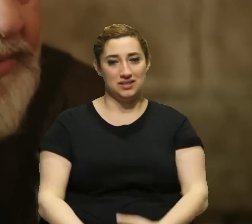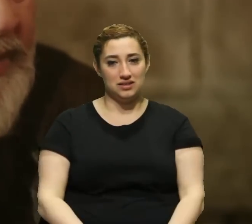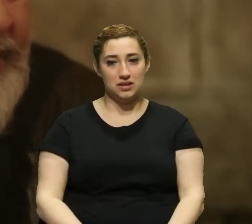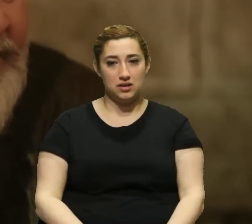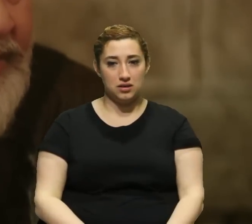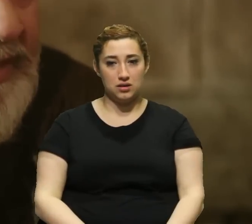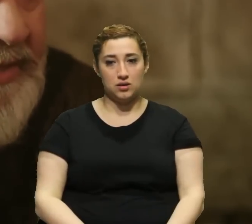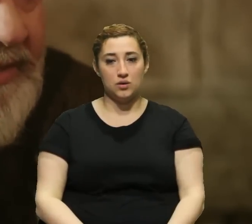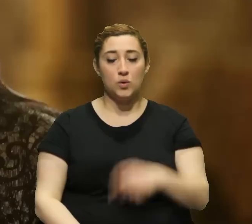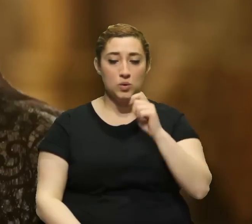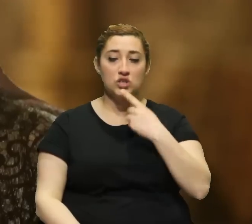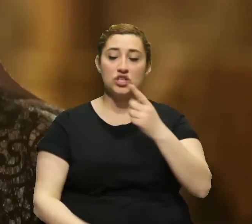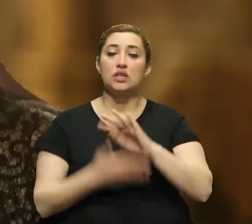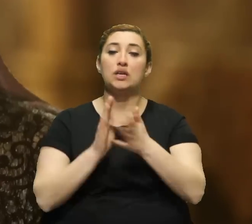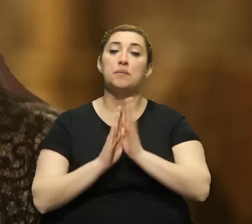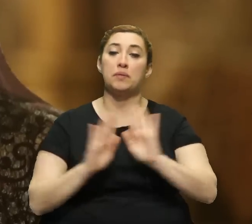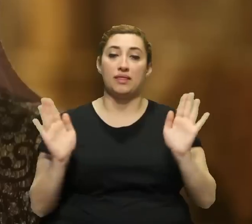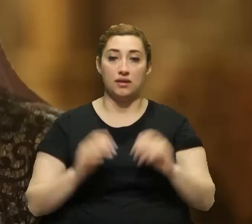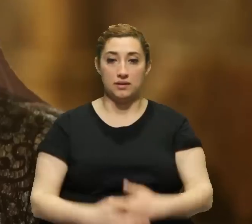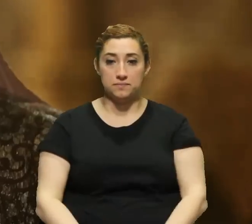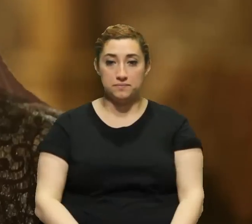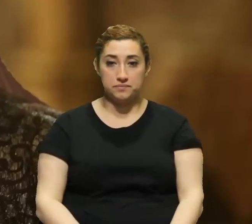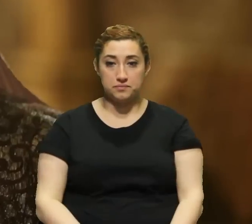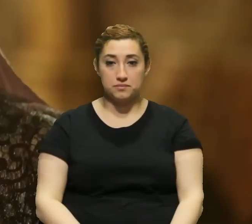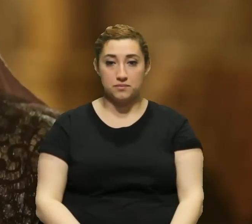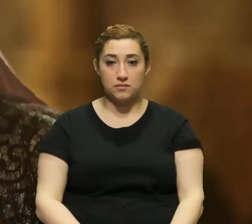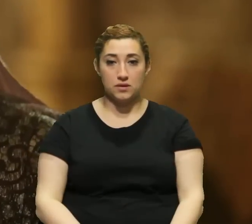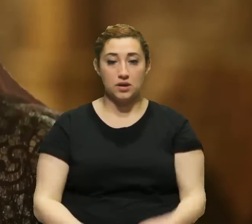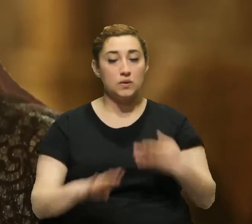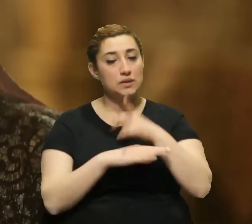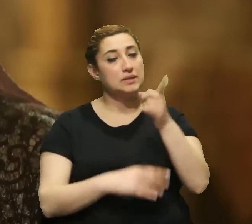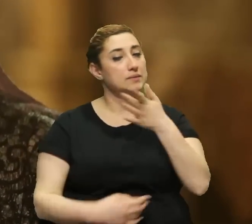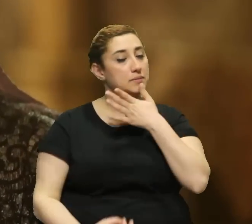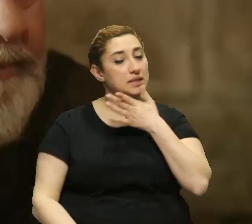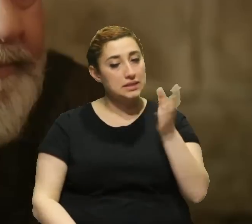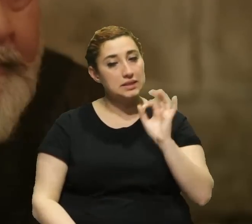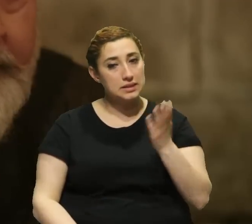Söz aradan çıktı artık. Doğrusunu siz bilirsiniz elbet.